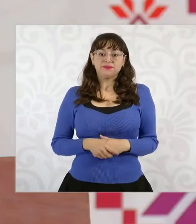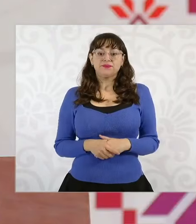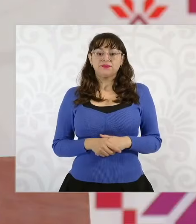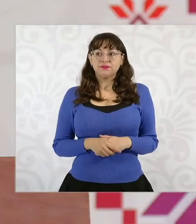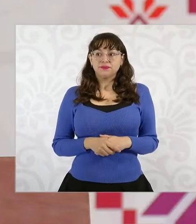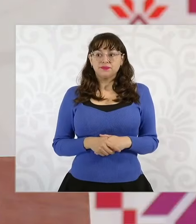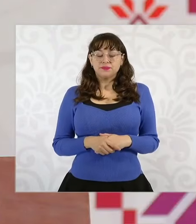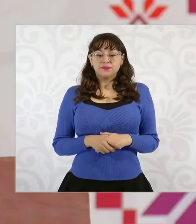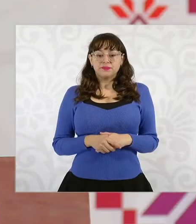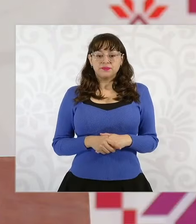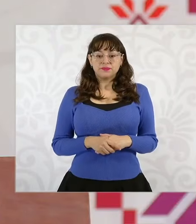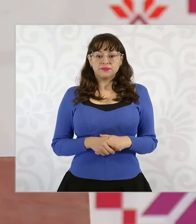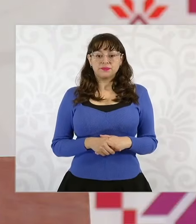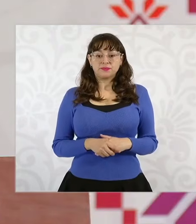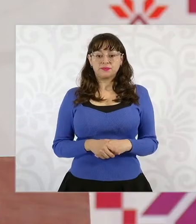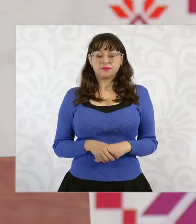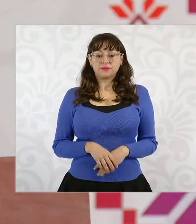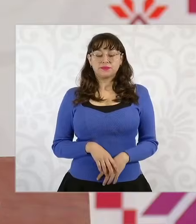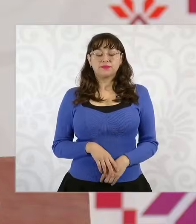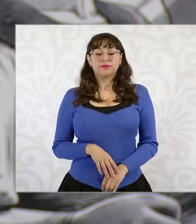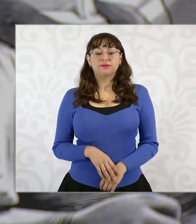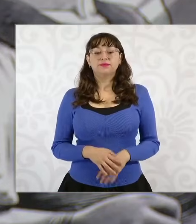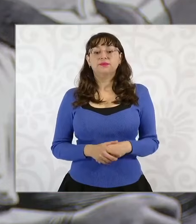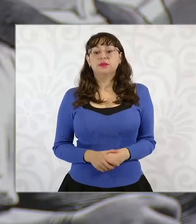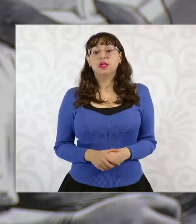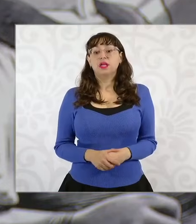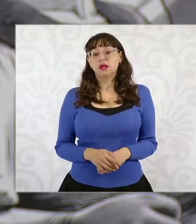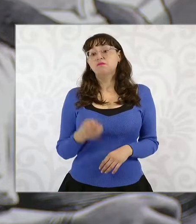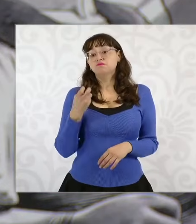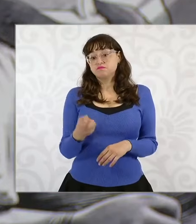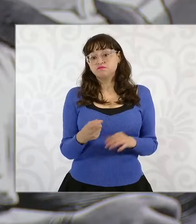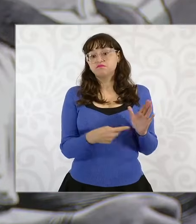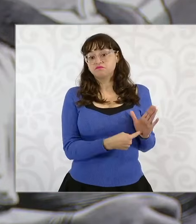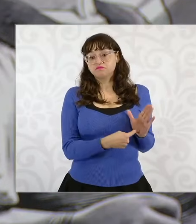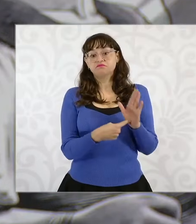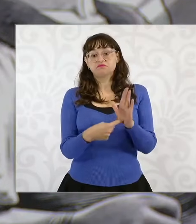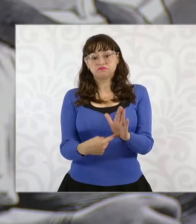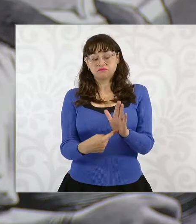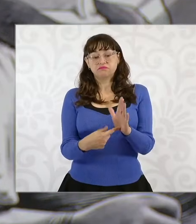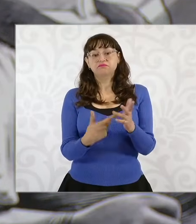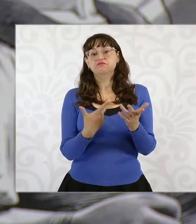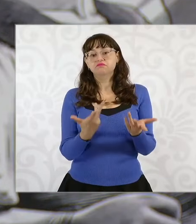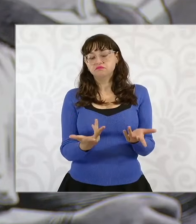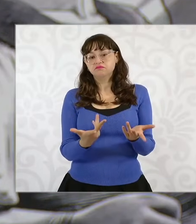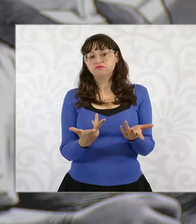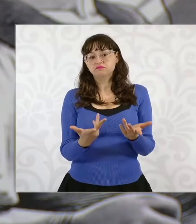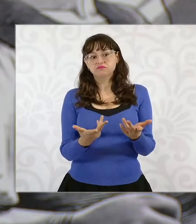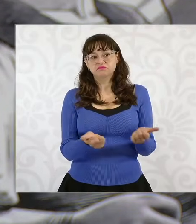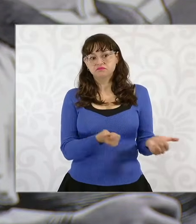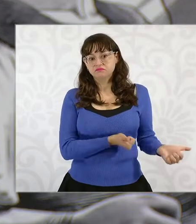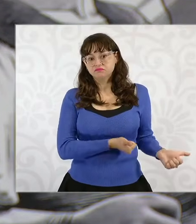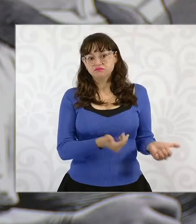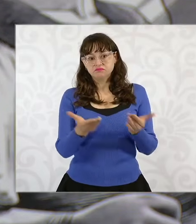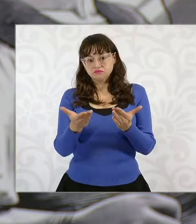para compartir algunas características de esta exposición. Sobre todo enviamos piezas de cuatro